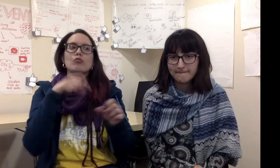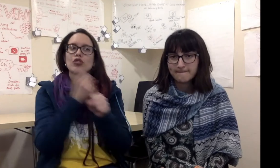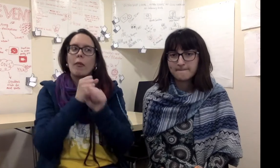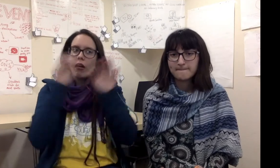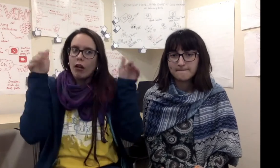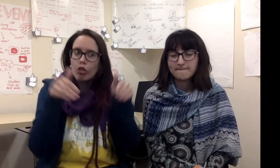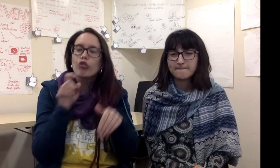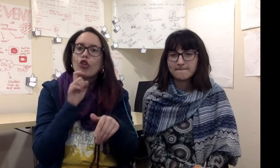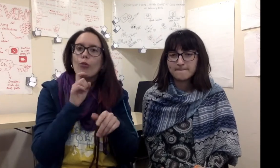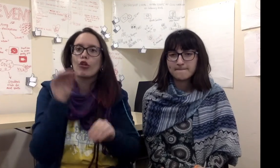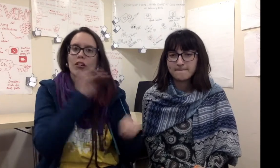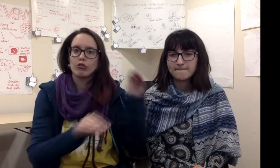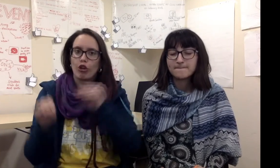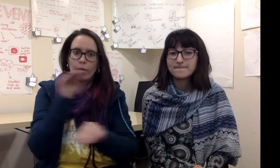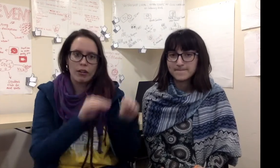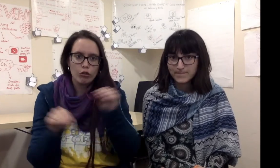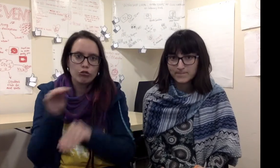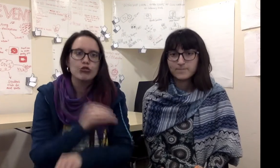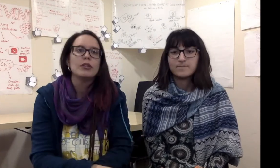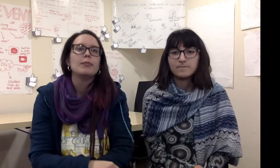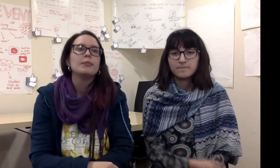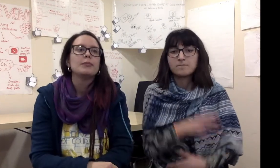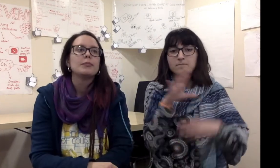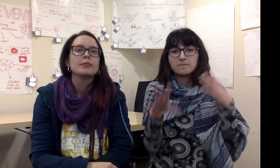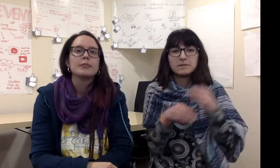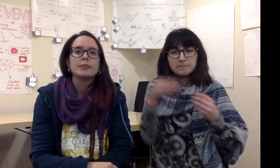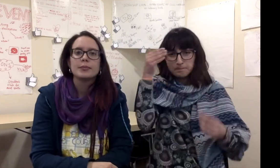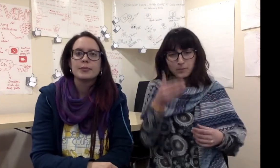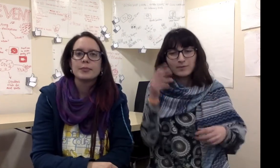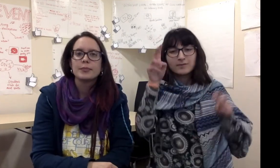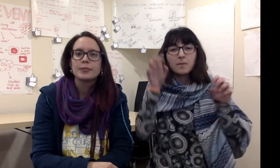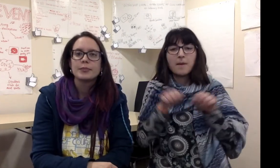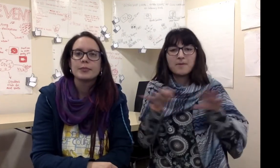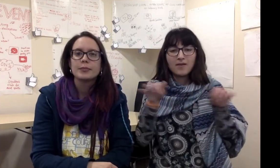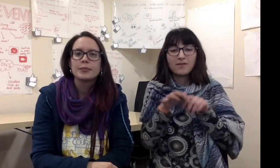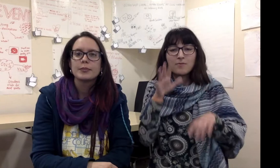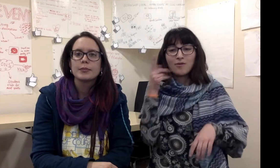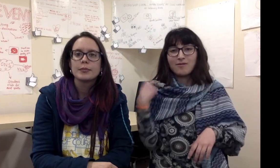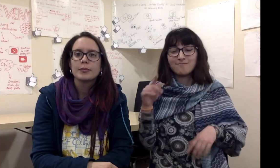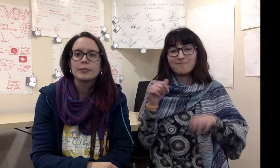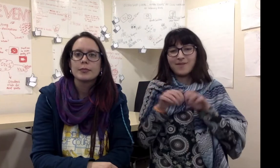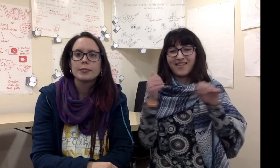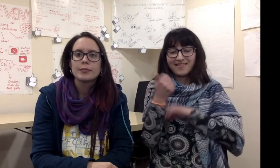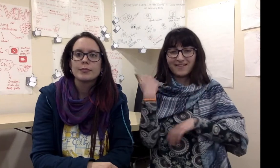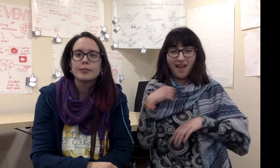así cómo resolverlos. -También hemos abordado estrategias de media,